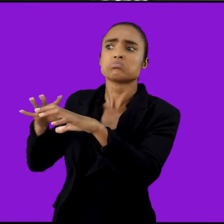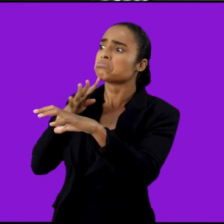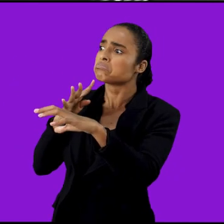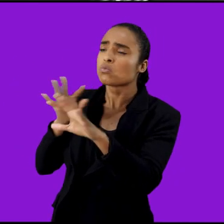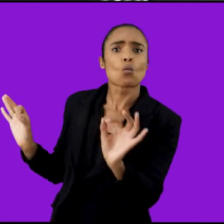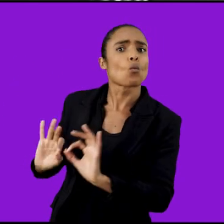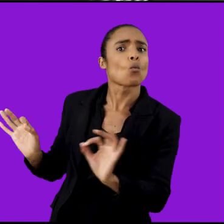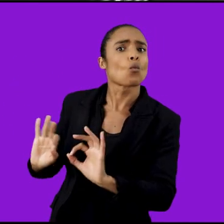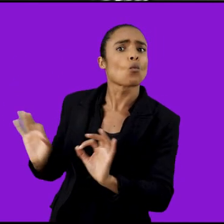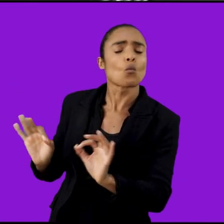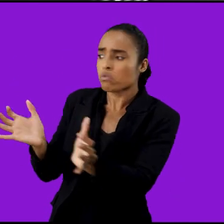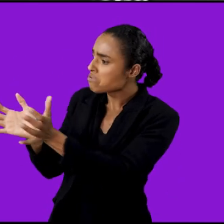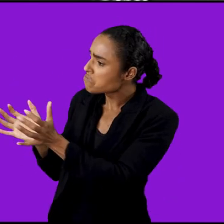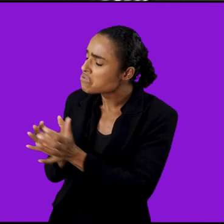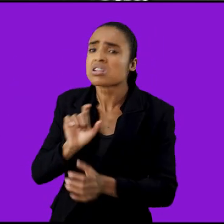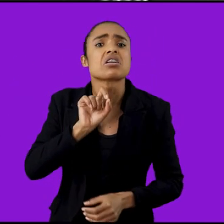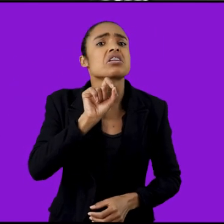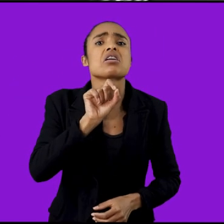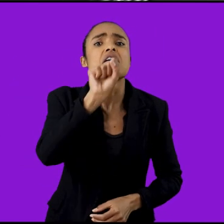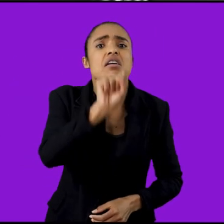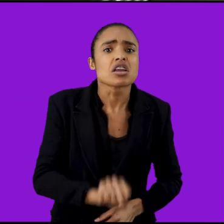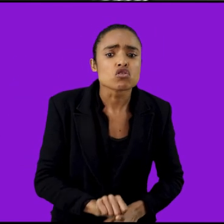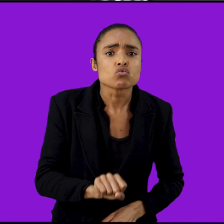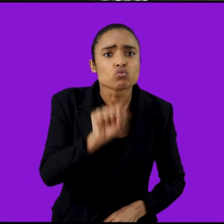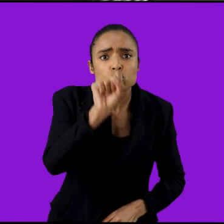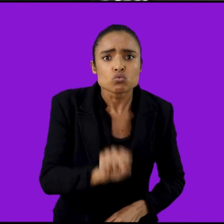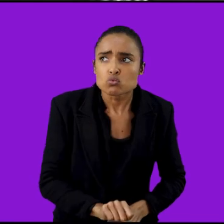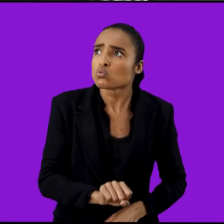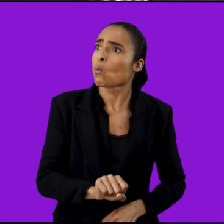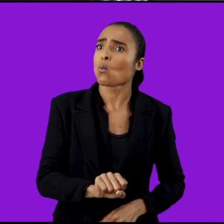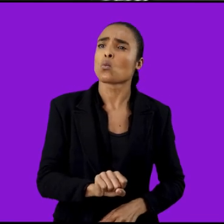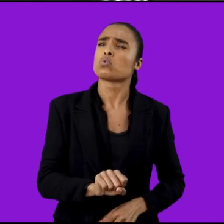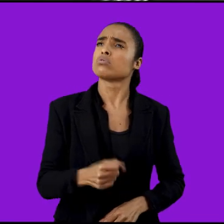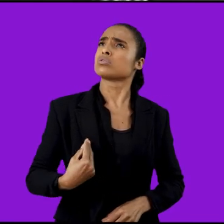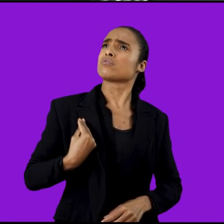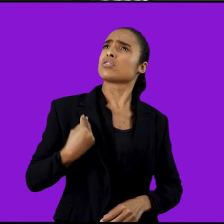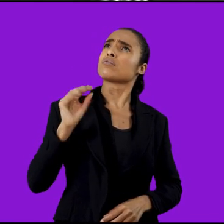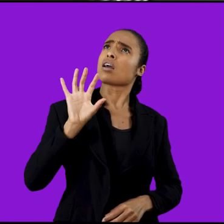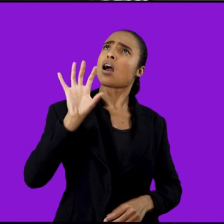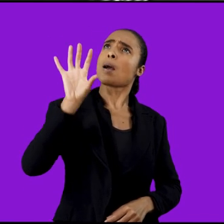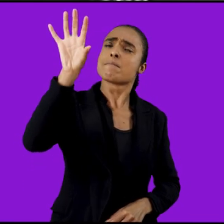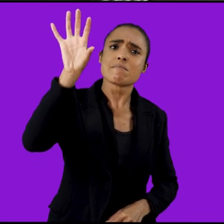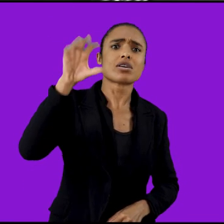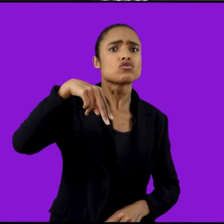um monte de população que não se conhece… Que não se conhece Que não faz a menor ideia quem é do Rio Grande do Sul, não faz ideia de como se vive